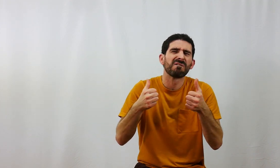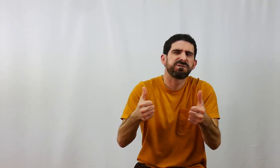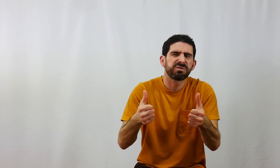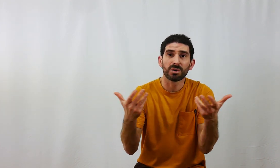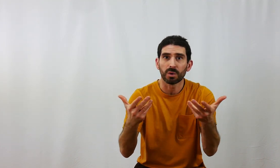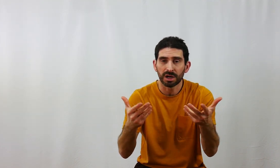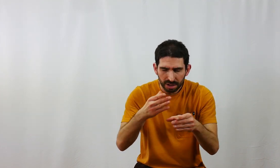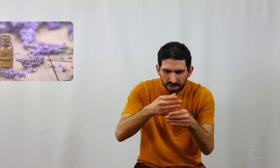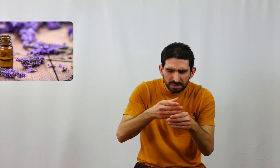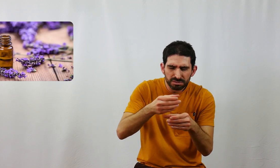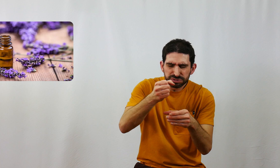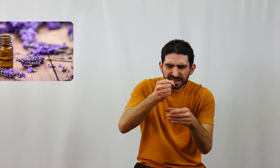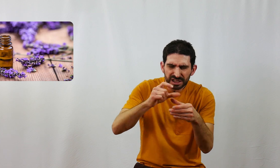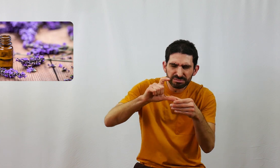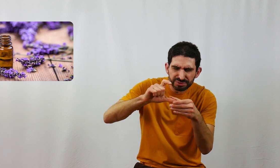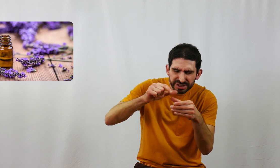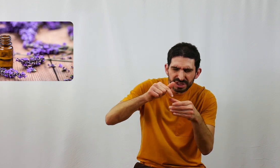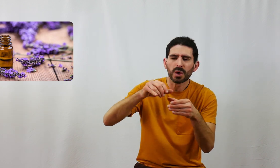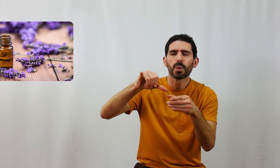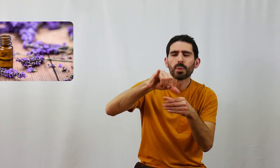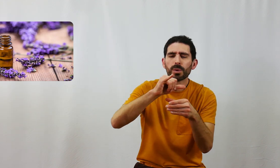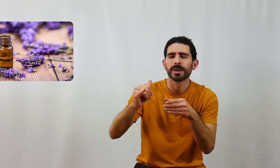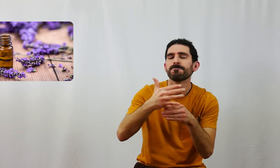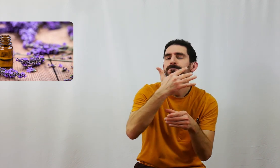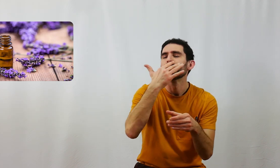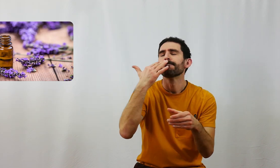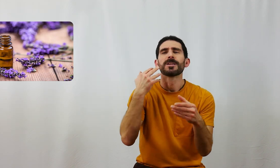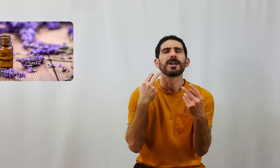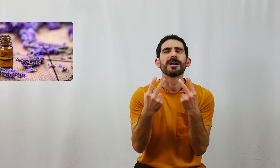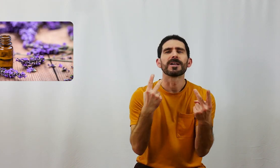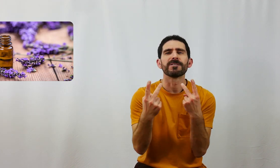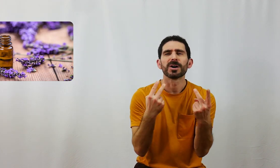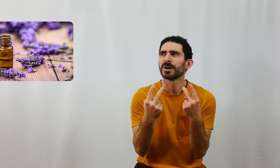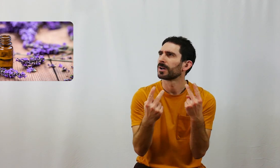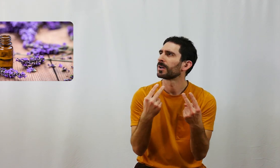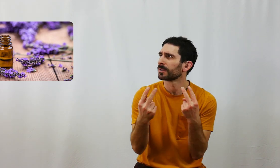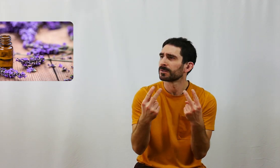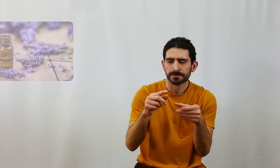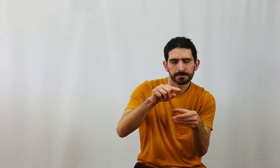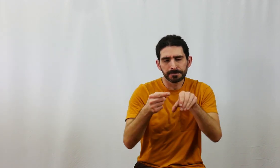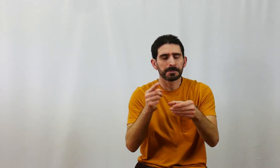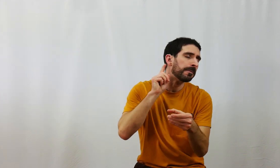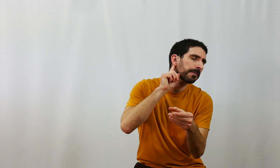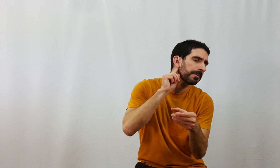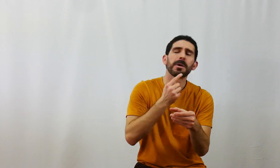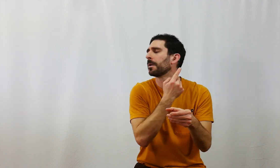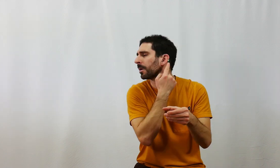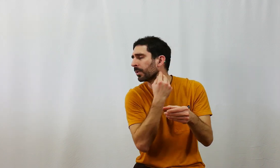"C'est génial, l'huile essentielle de lavande !". On s'en met derrière les oreilles